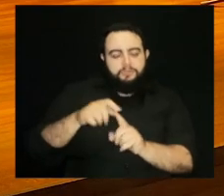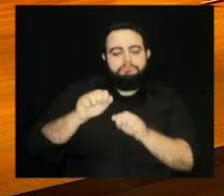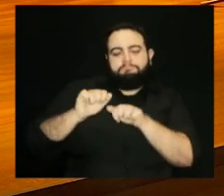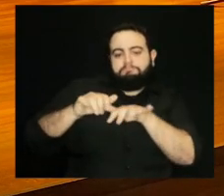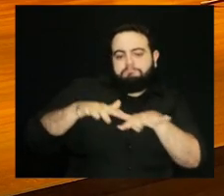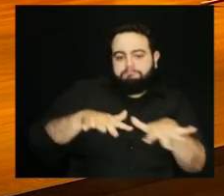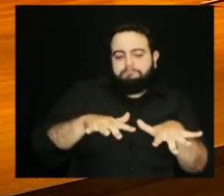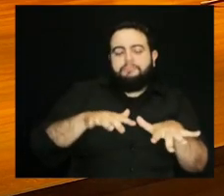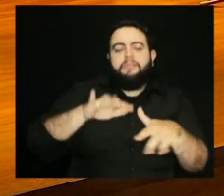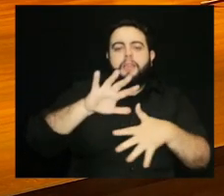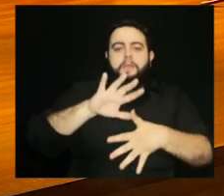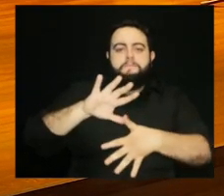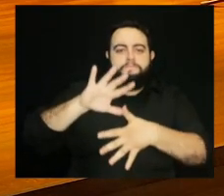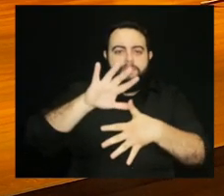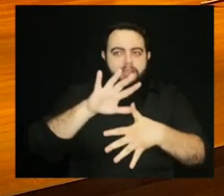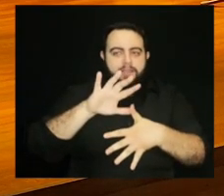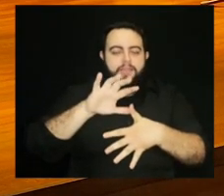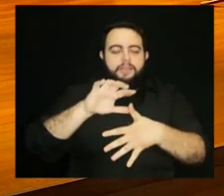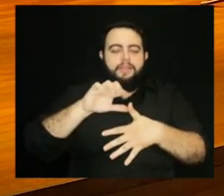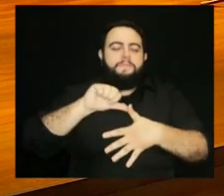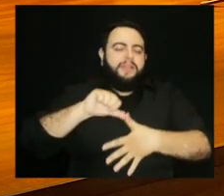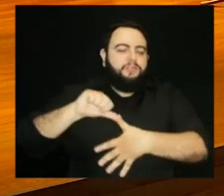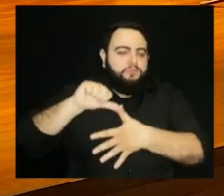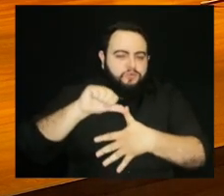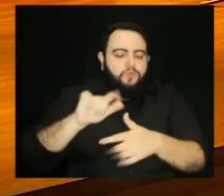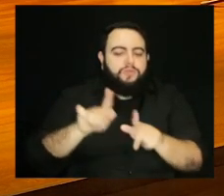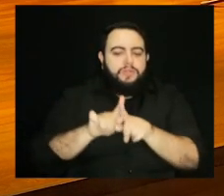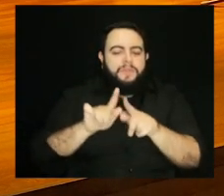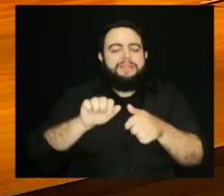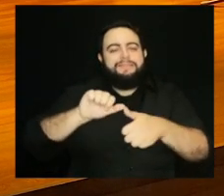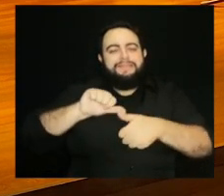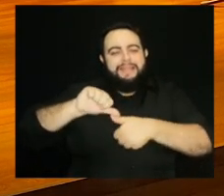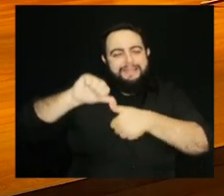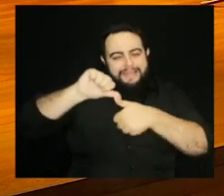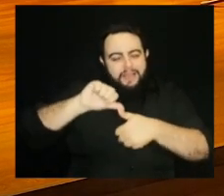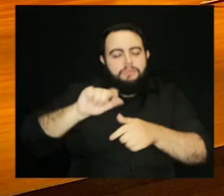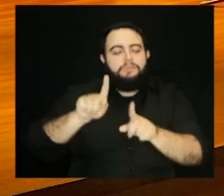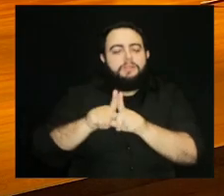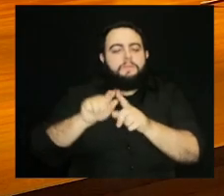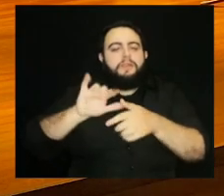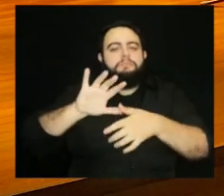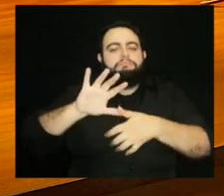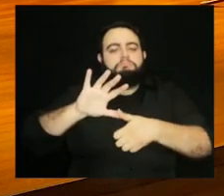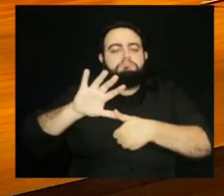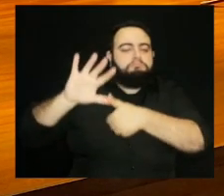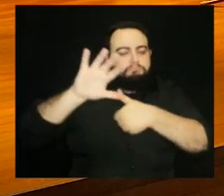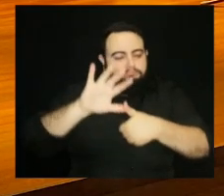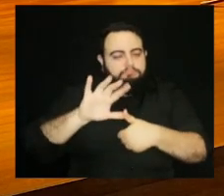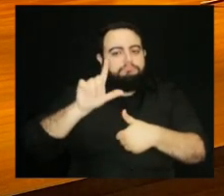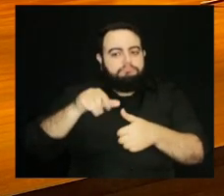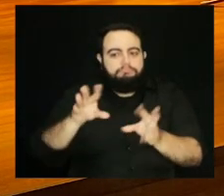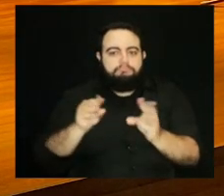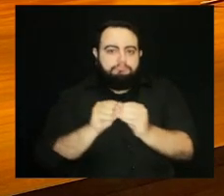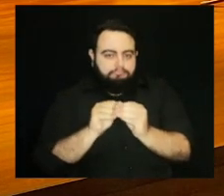América do Sul toda e pela América Central e pela América do Norte. Habanera, resumindo, é uma música